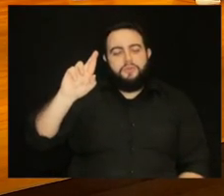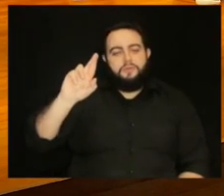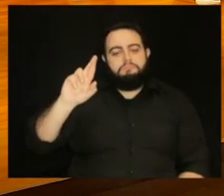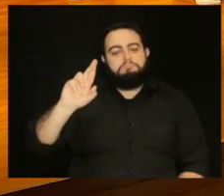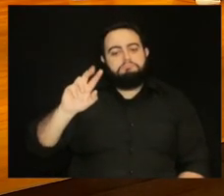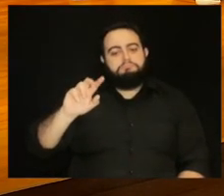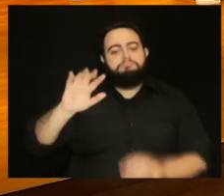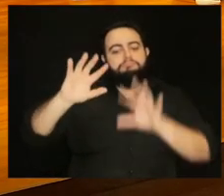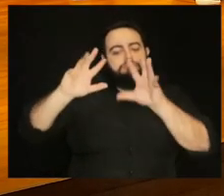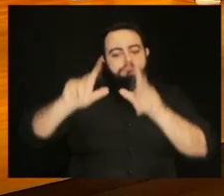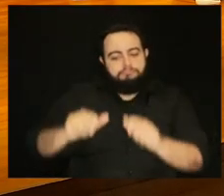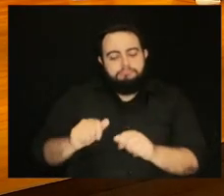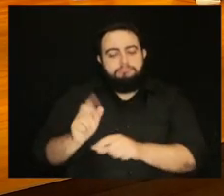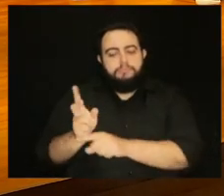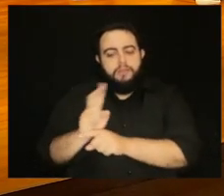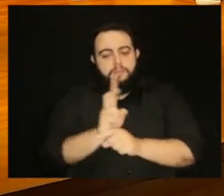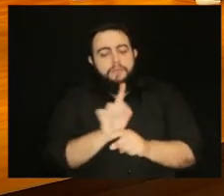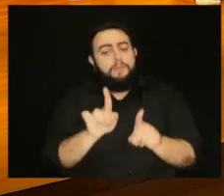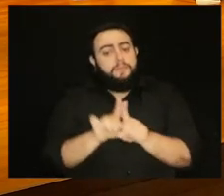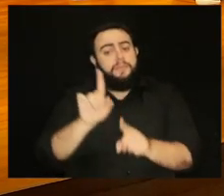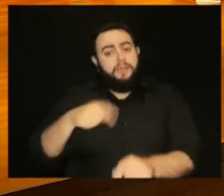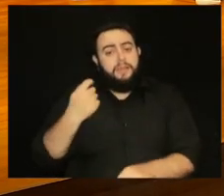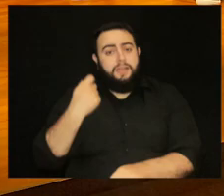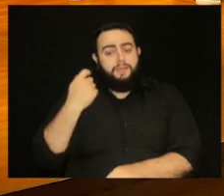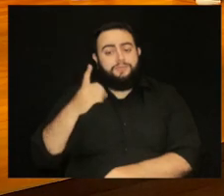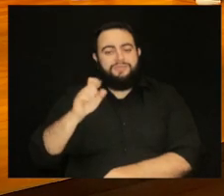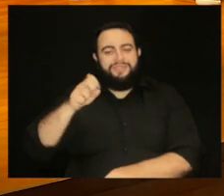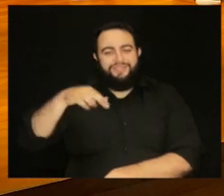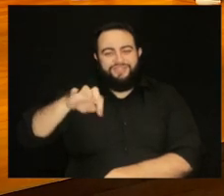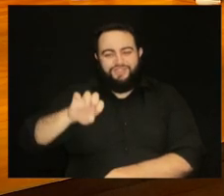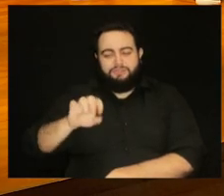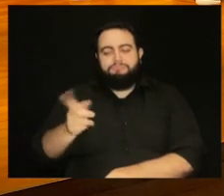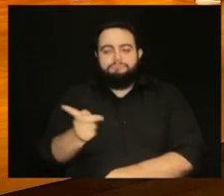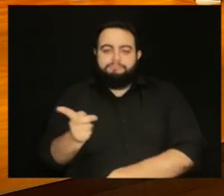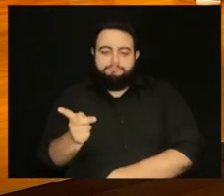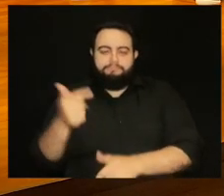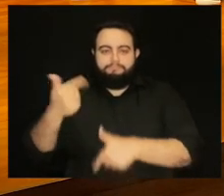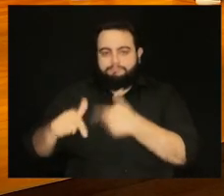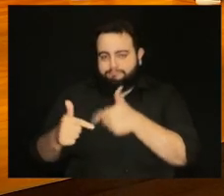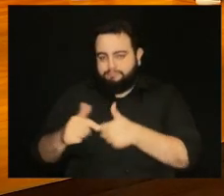todo mundo e era também gaúcho era o Dante Santoro. Mas além desses dois nessa geração tem um outro